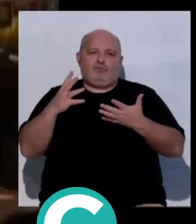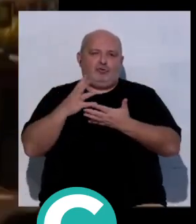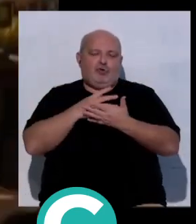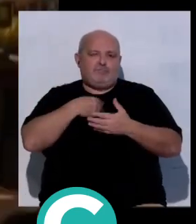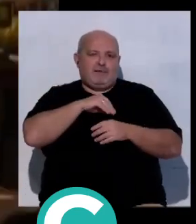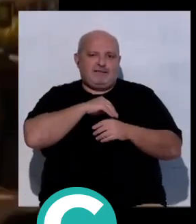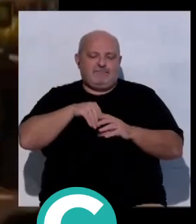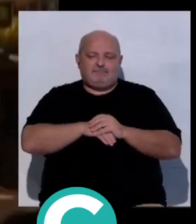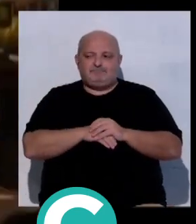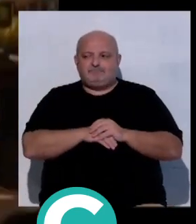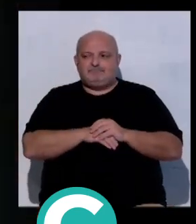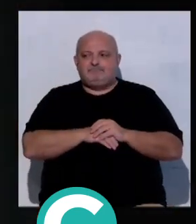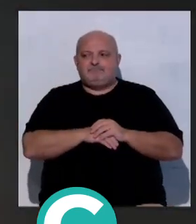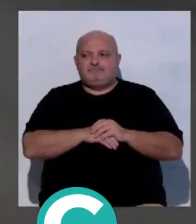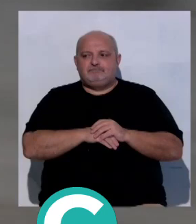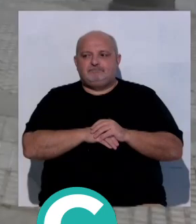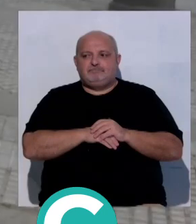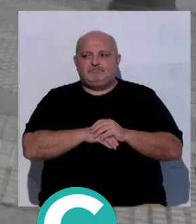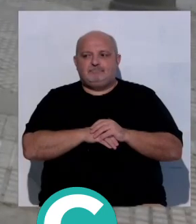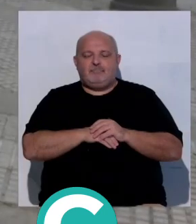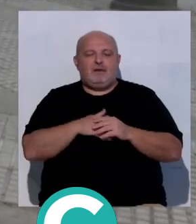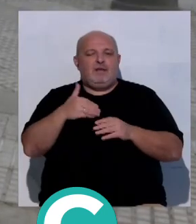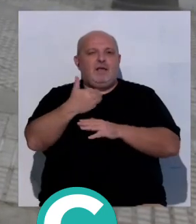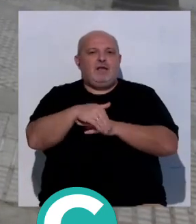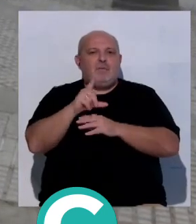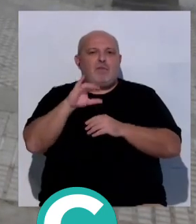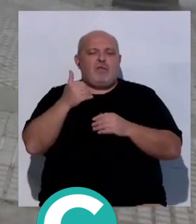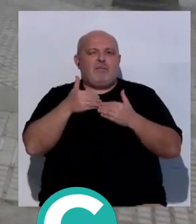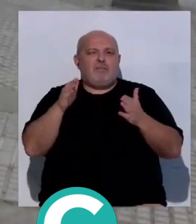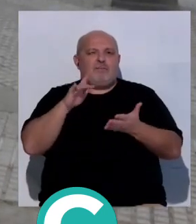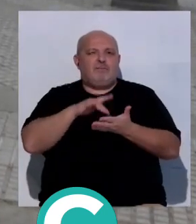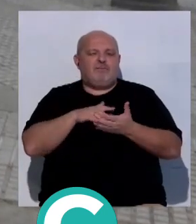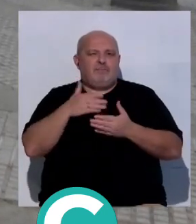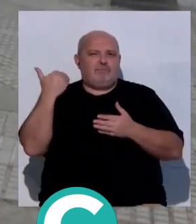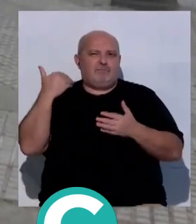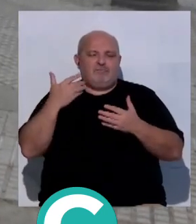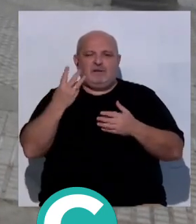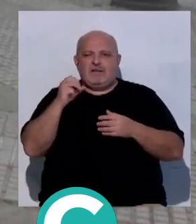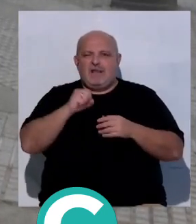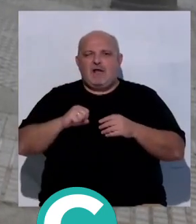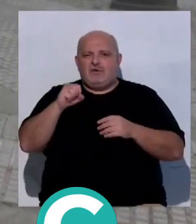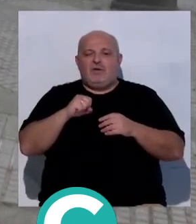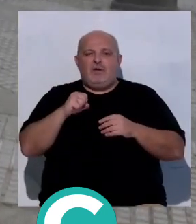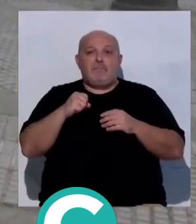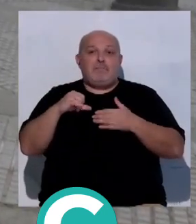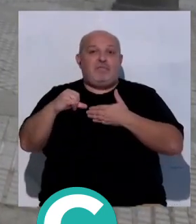grande en la calle plocia abrió sus puertas hace más de 30 años Aunque más cerca de la iglesia de